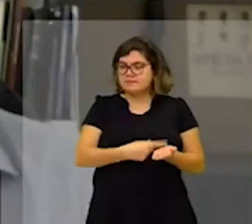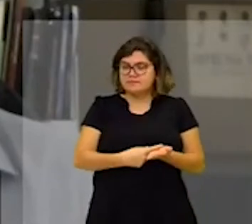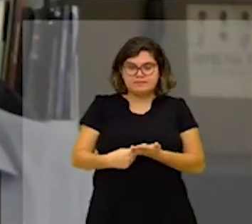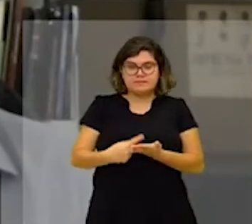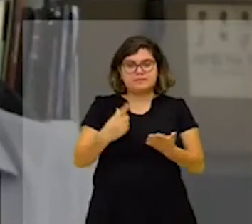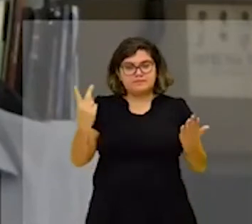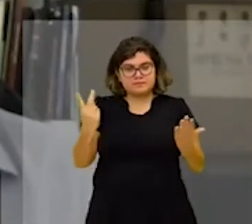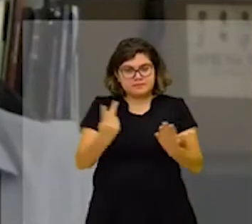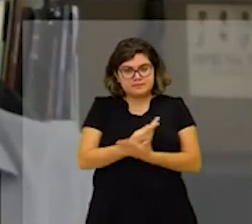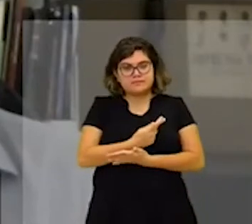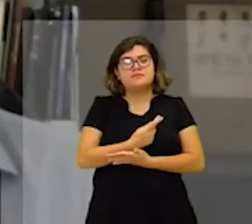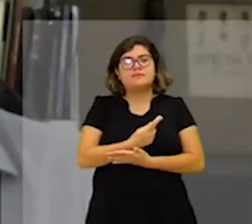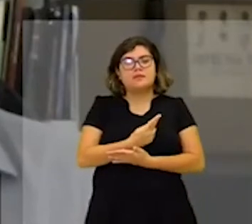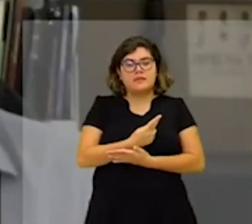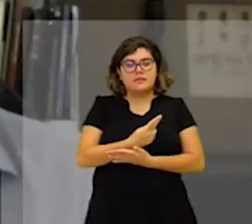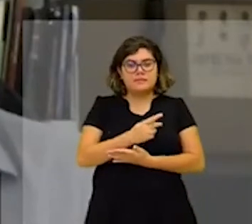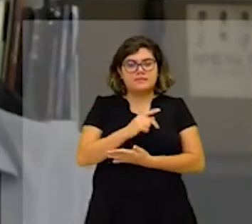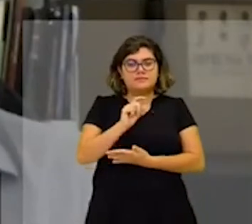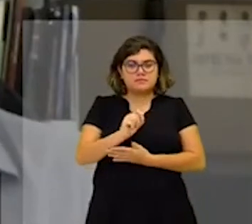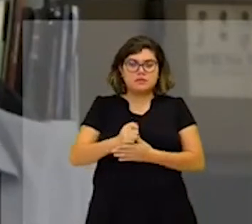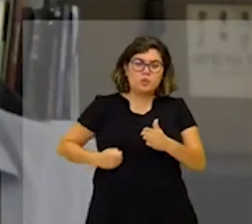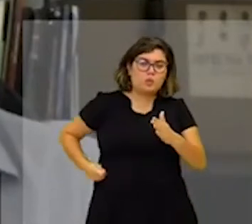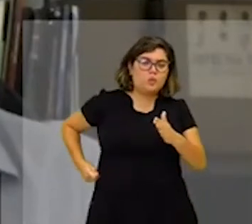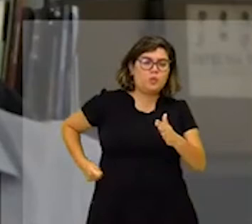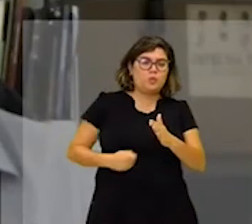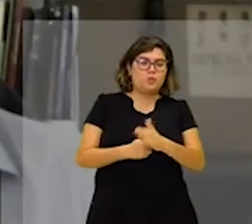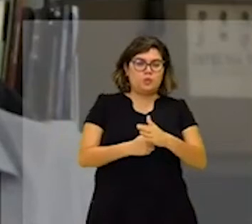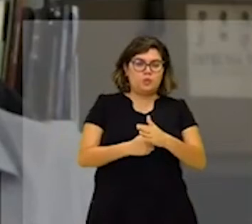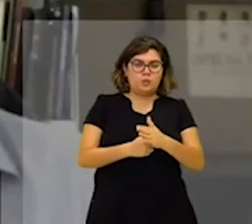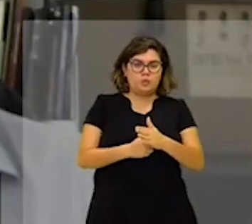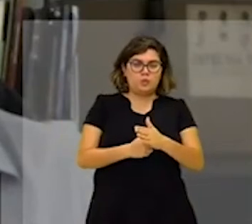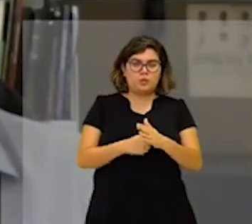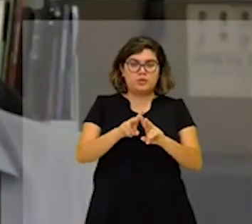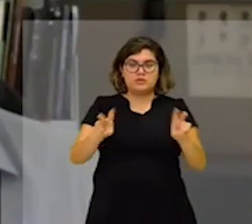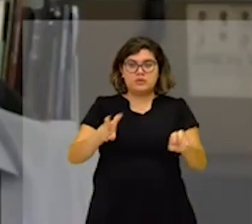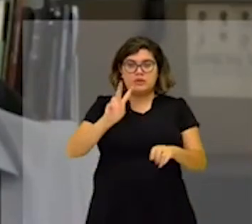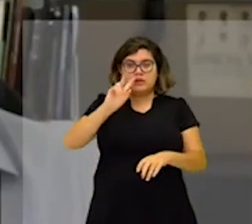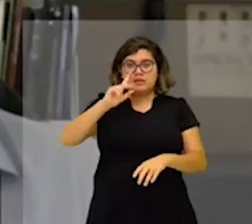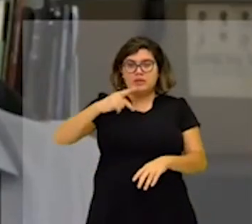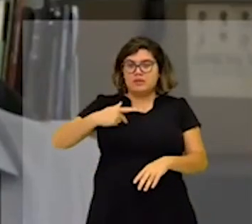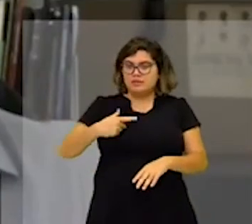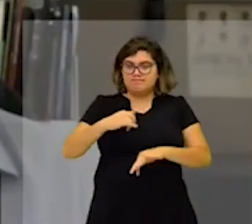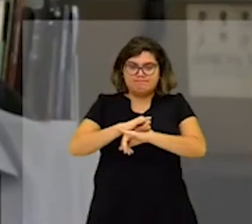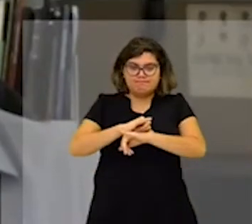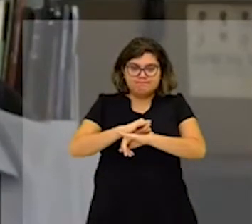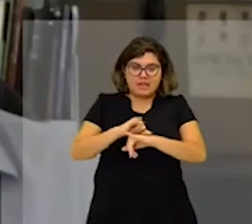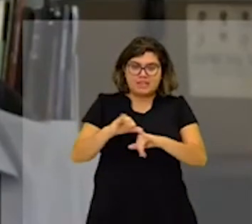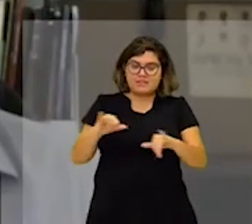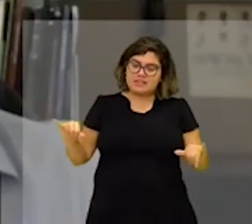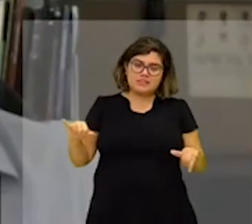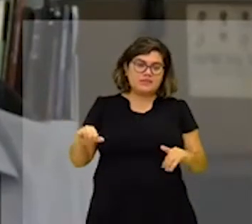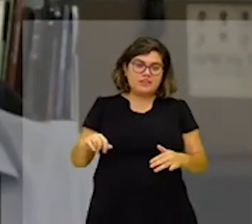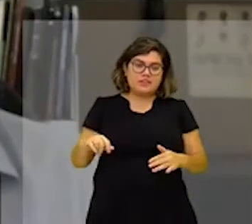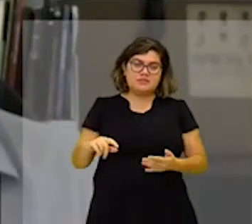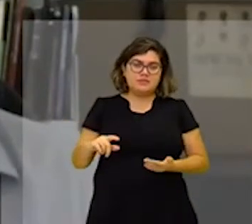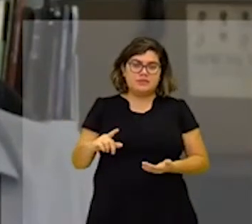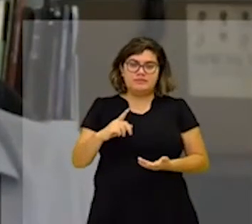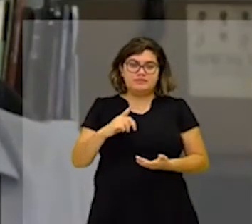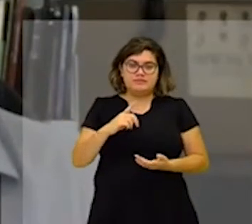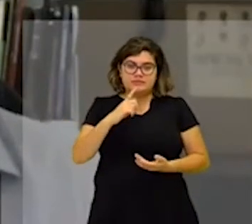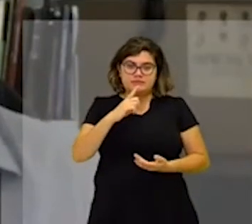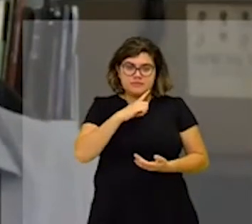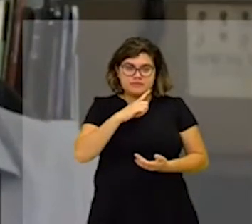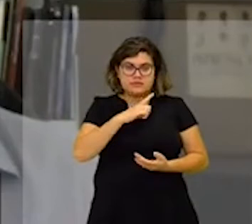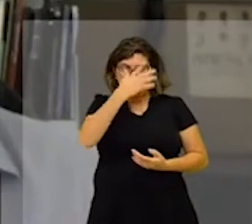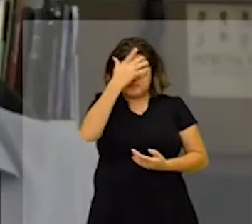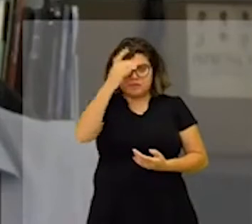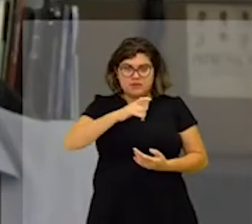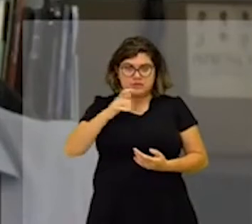aí denúncia sobre essa alto declaração de um lado e de outro pessoas que são negras Domingos é ou